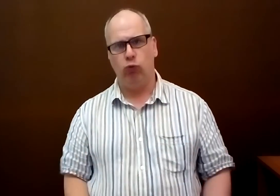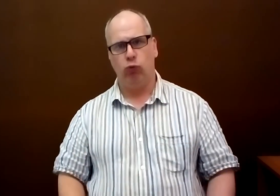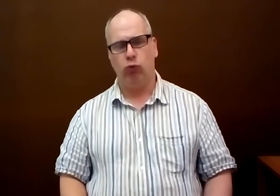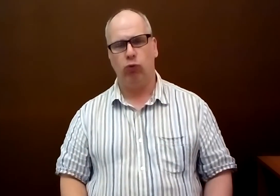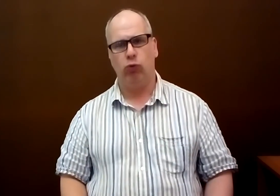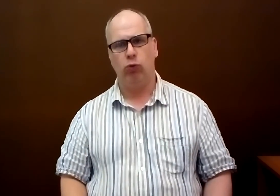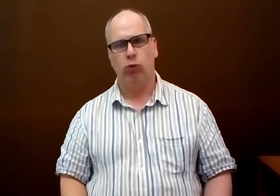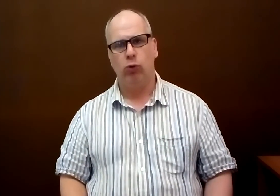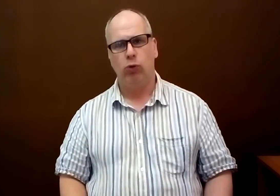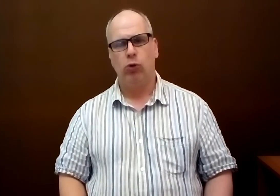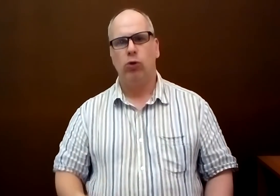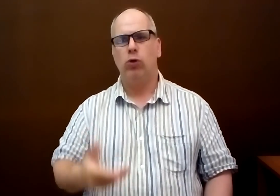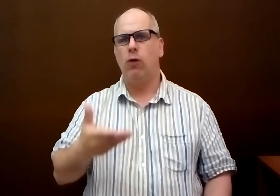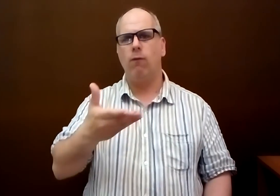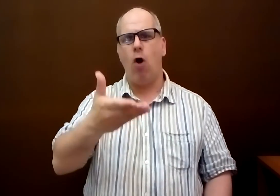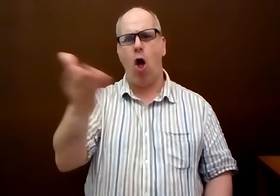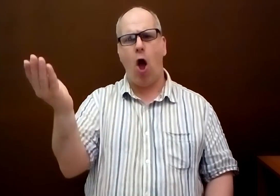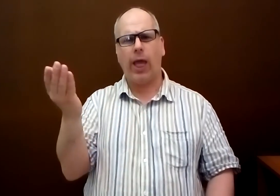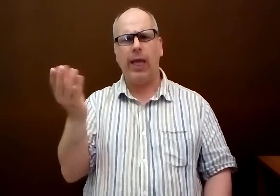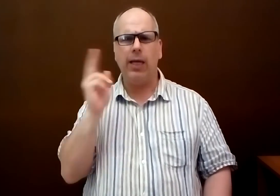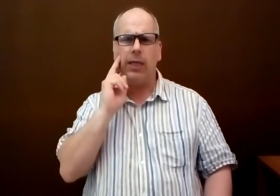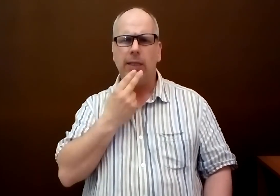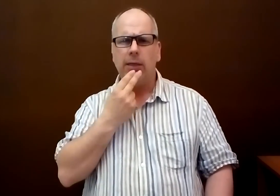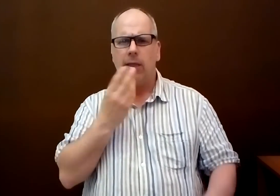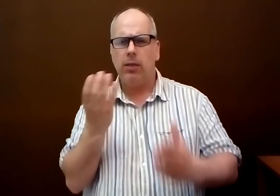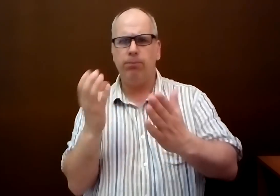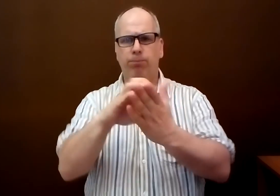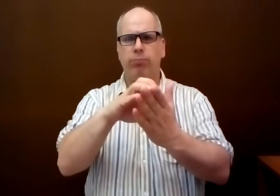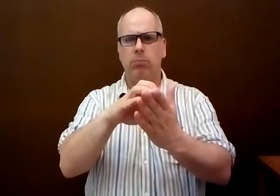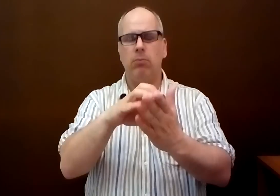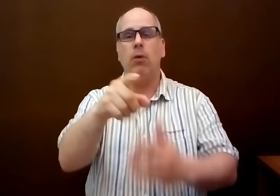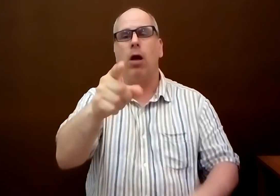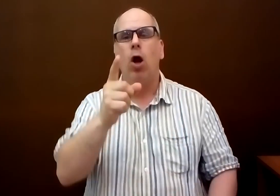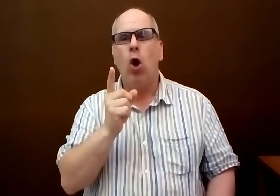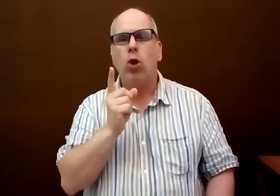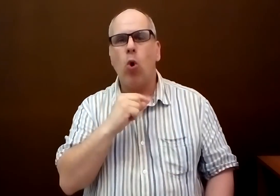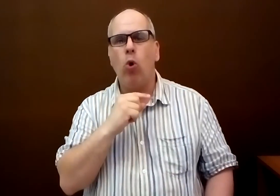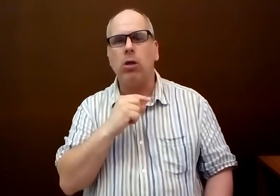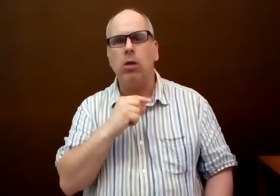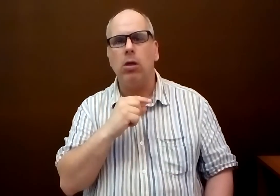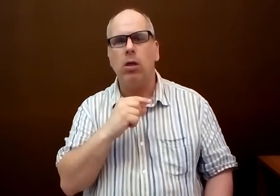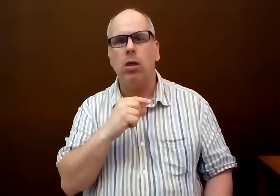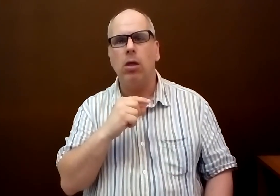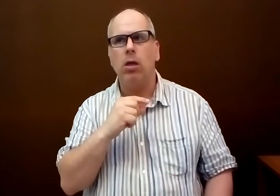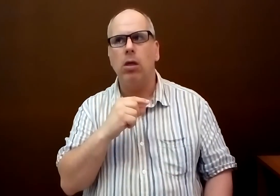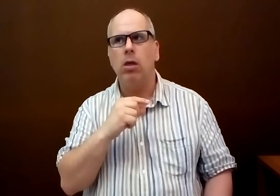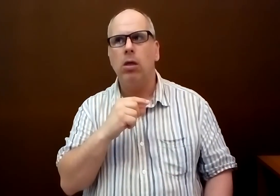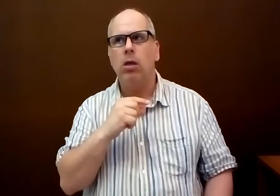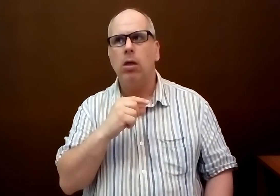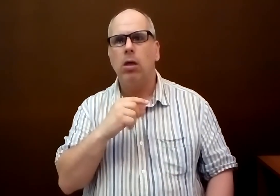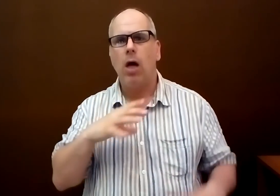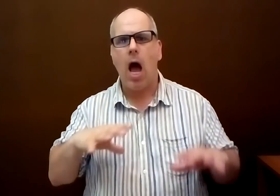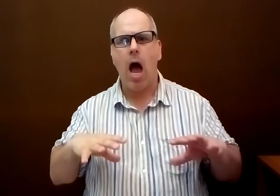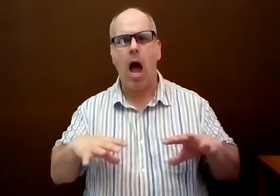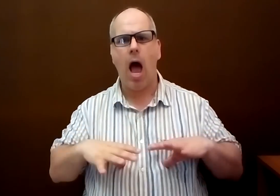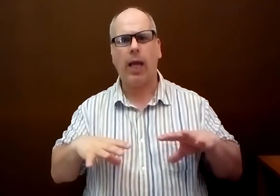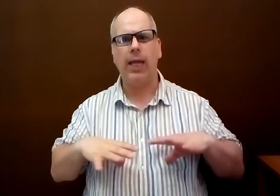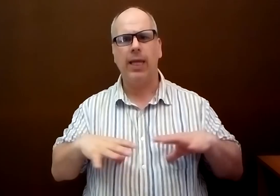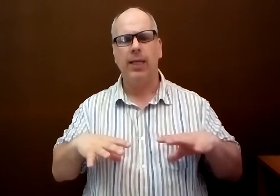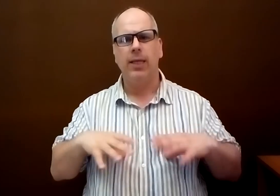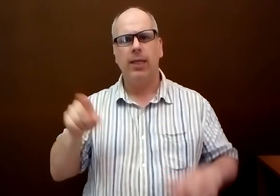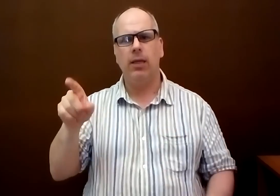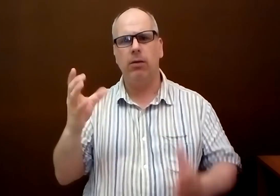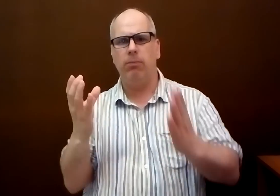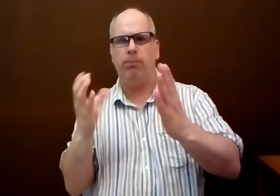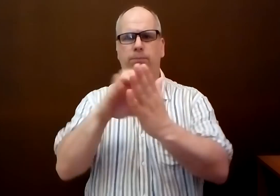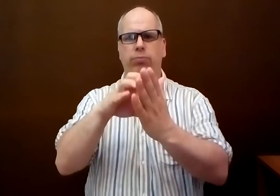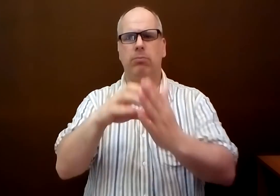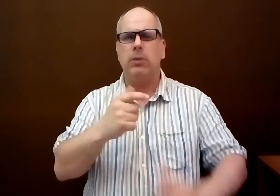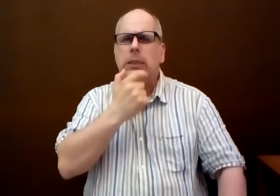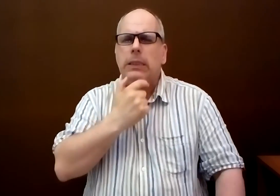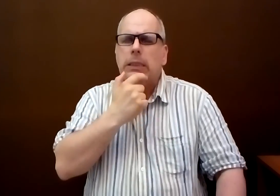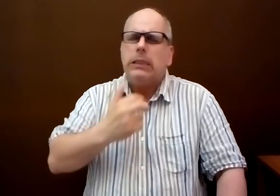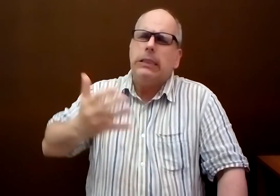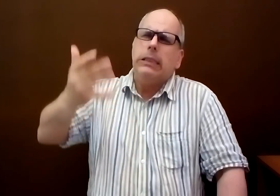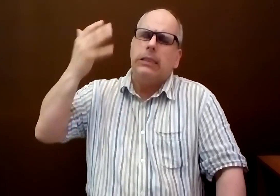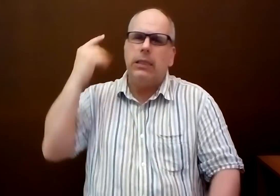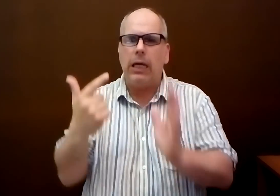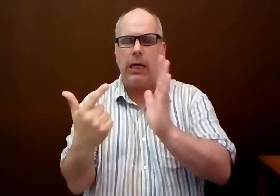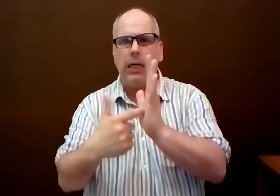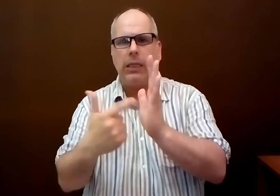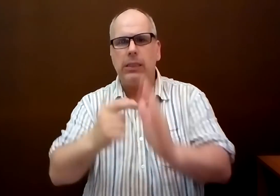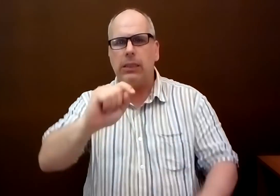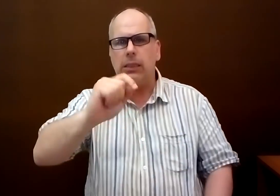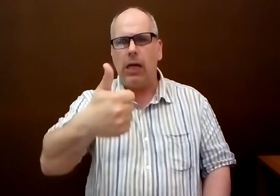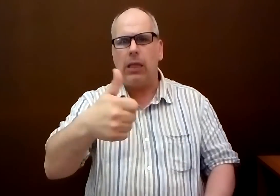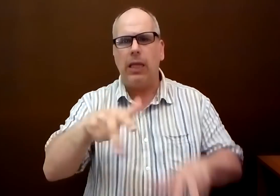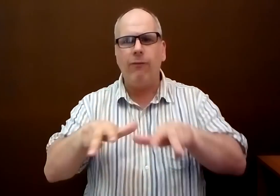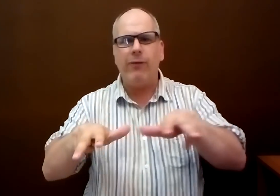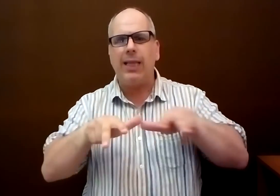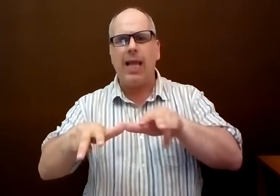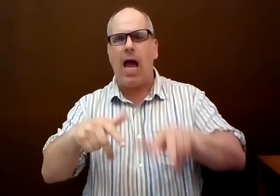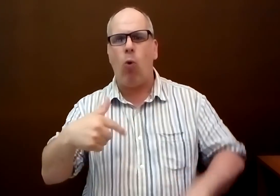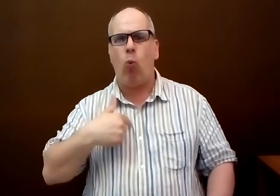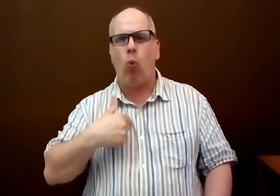Valaki Tóth Ági (Ibolya ez a helyes) fel is tette régi 2011-es videómat.